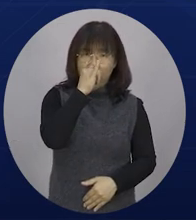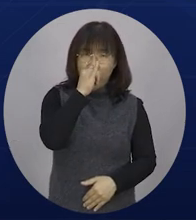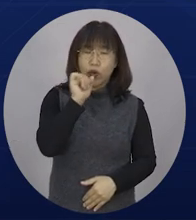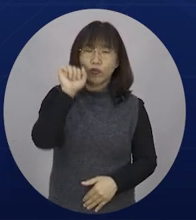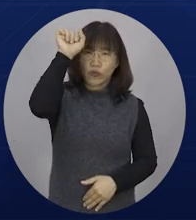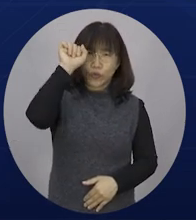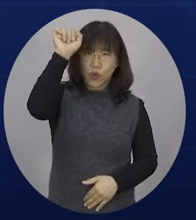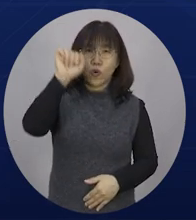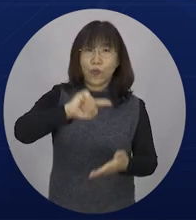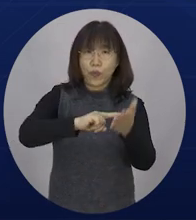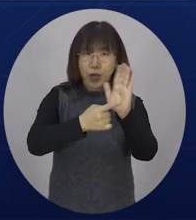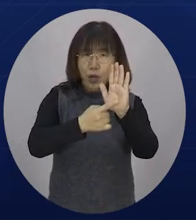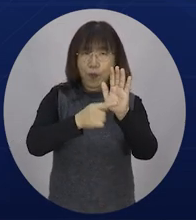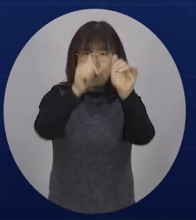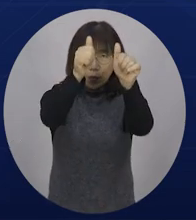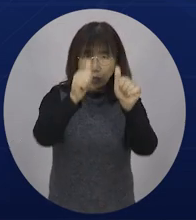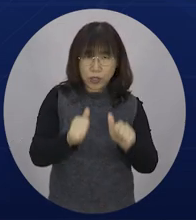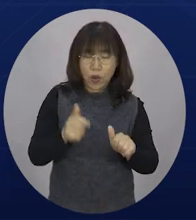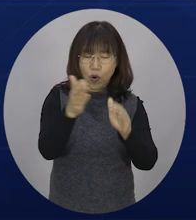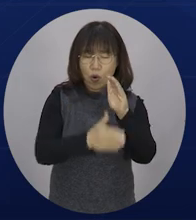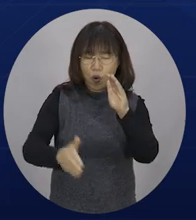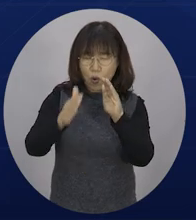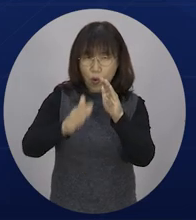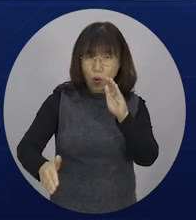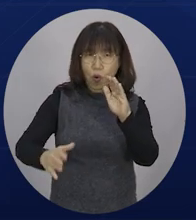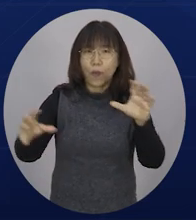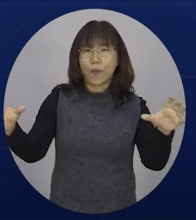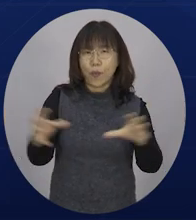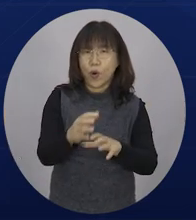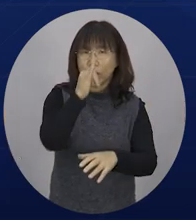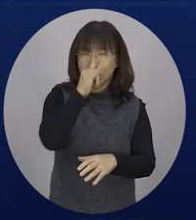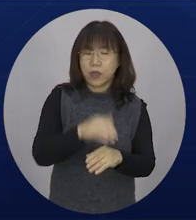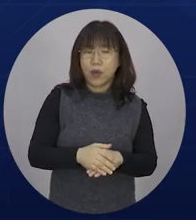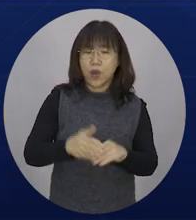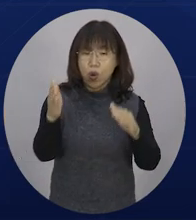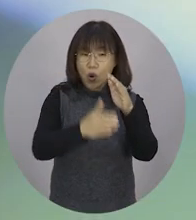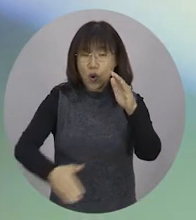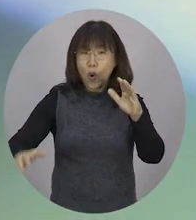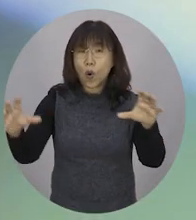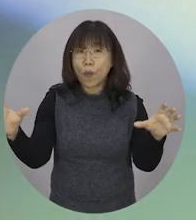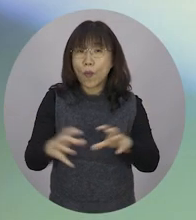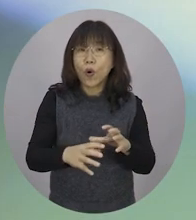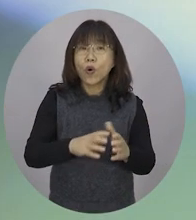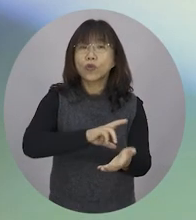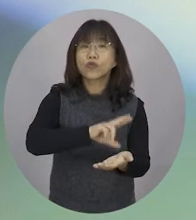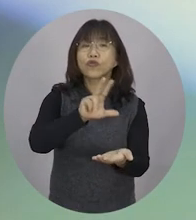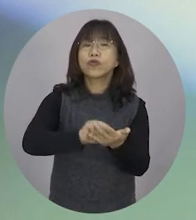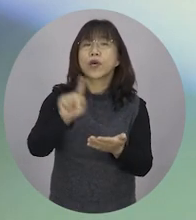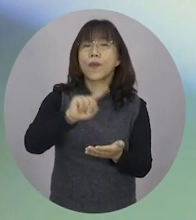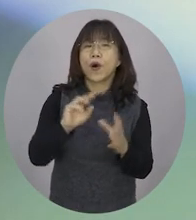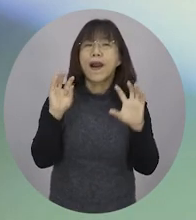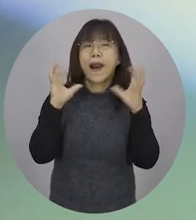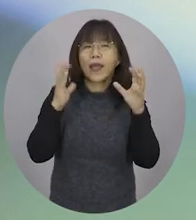「2022年児童権利ポスター公募展」を 開催します。 公募テーマは自由テーマであり